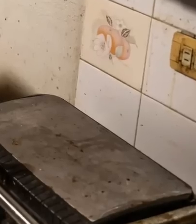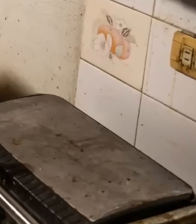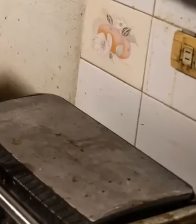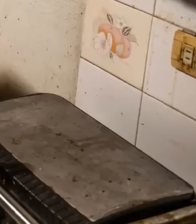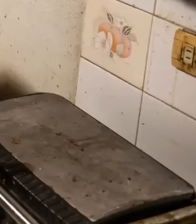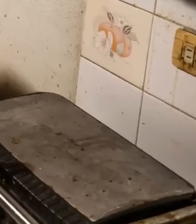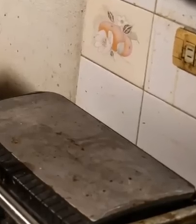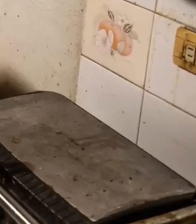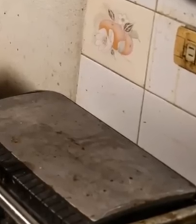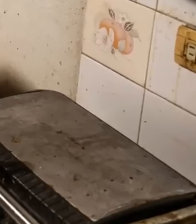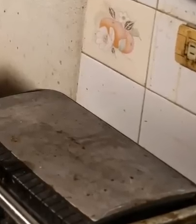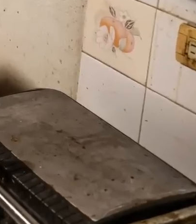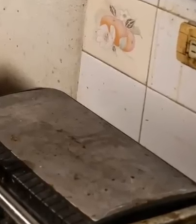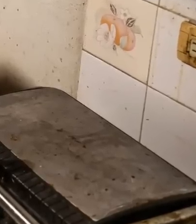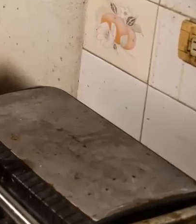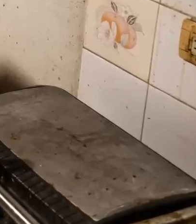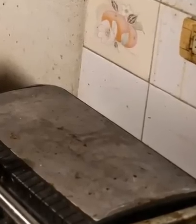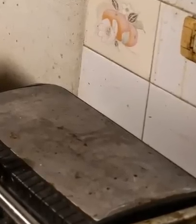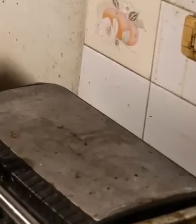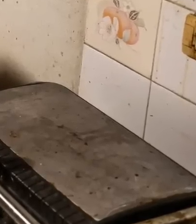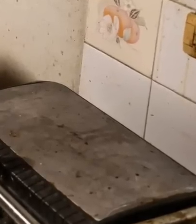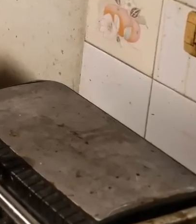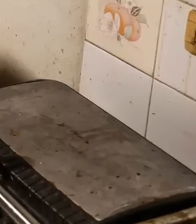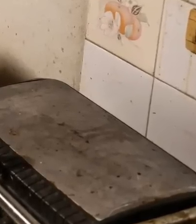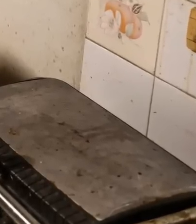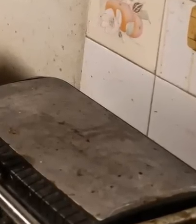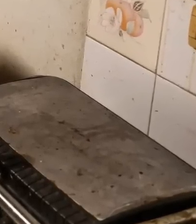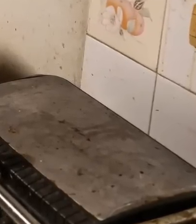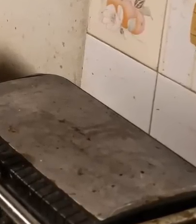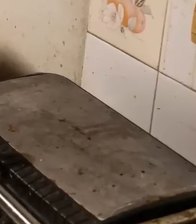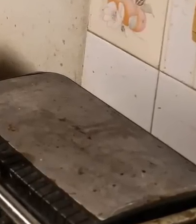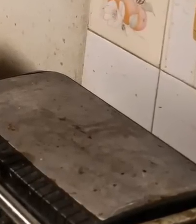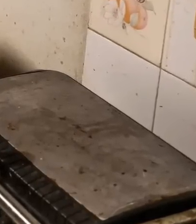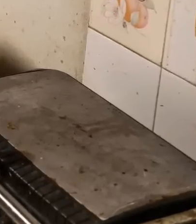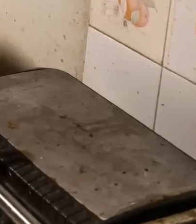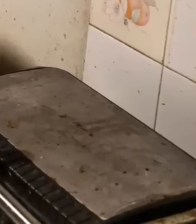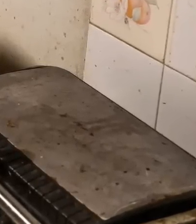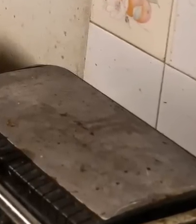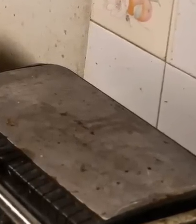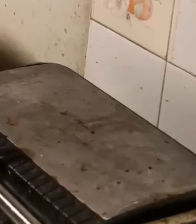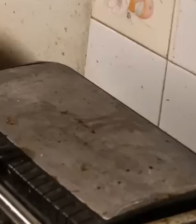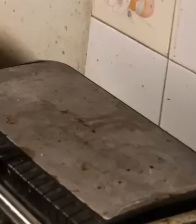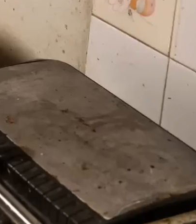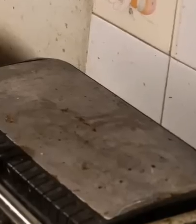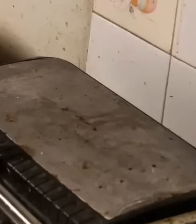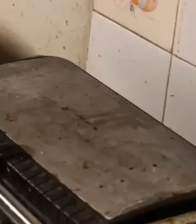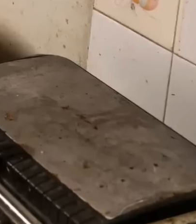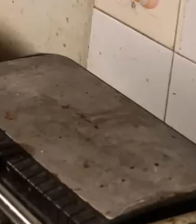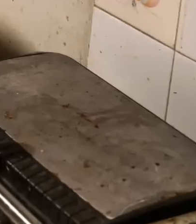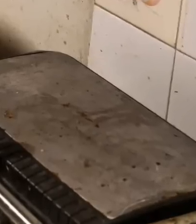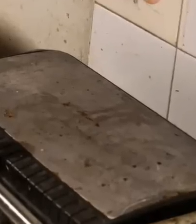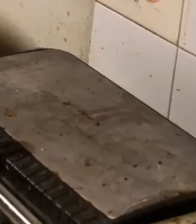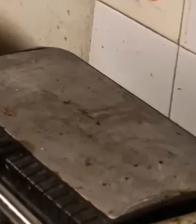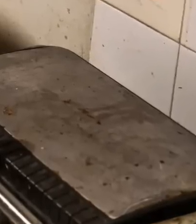Sinaloa donde asegura que dos de sus reporteras en conjunto con una fotógrafa atestiguaron el